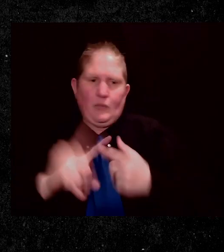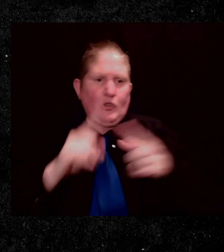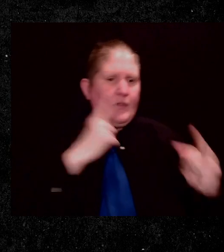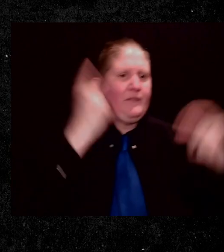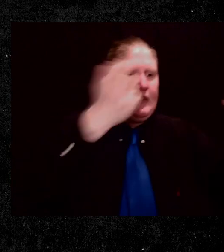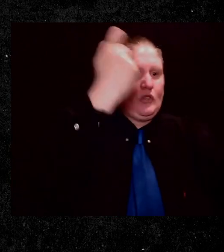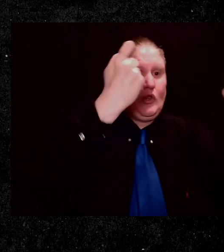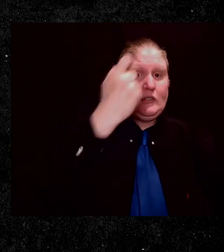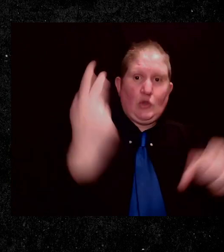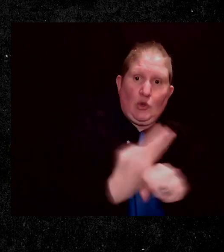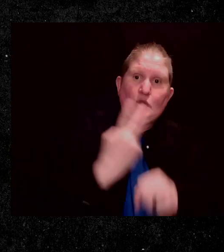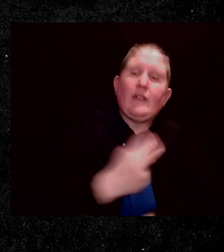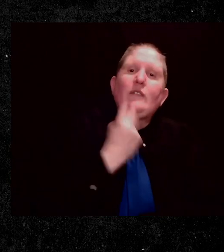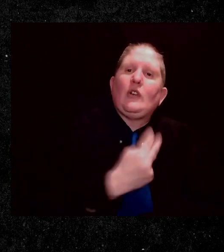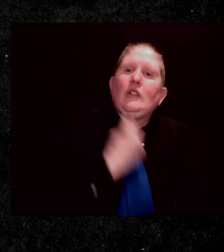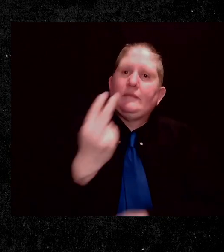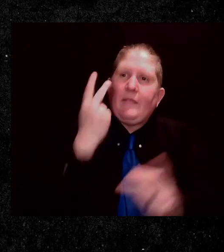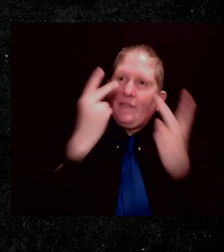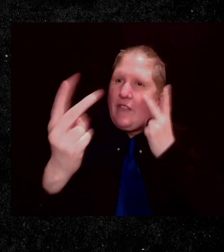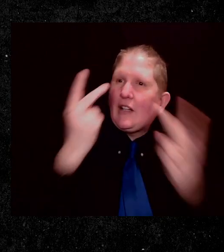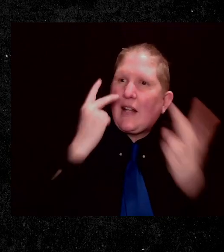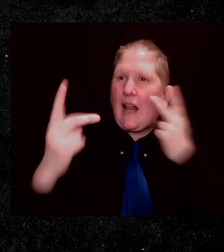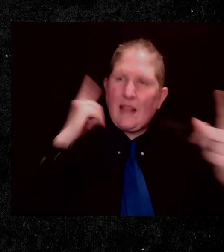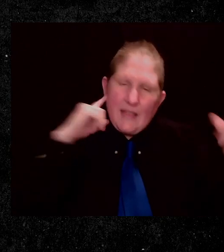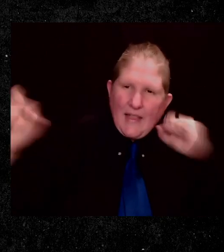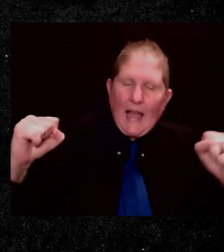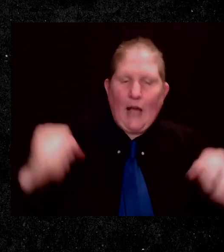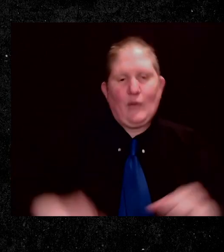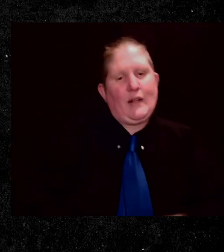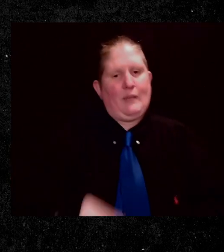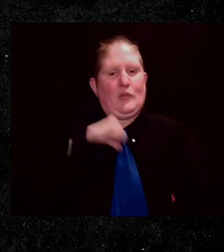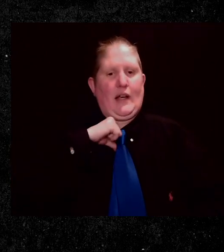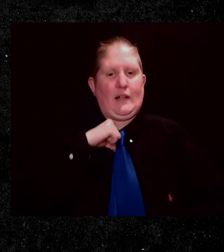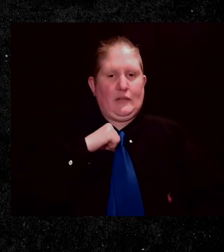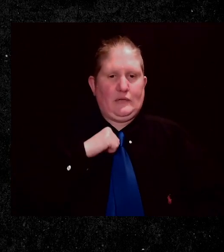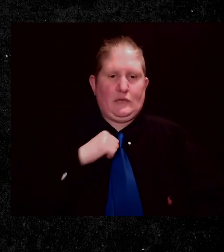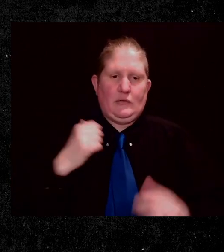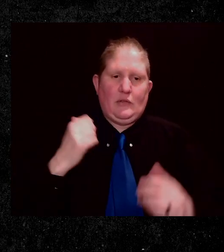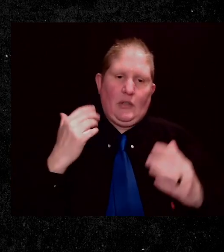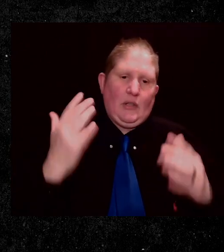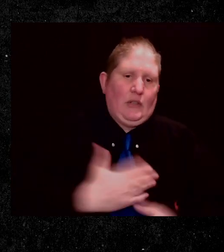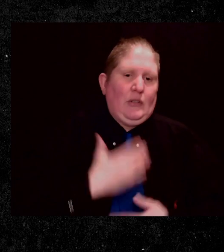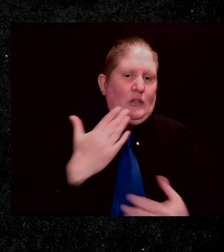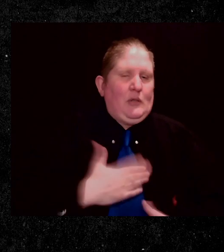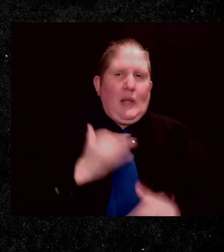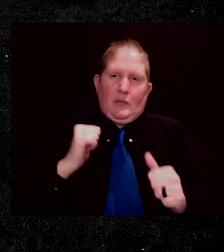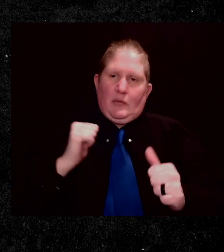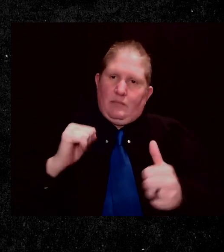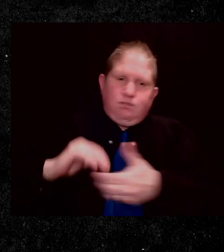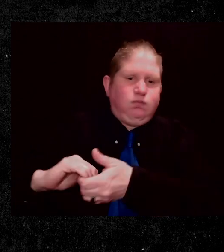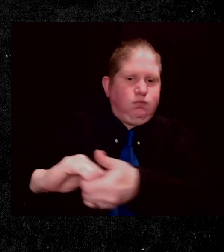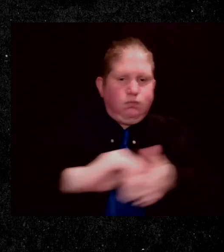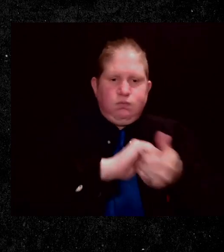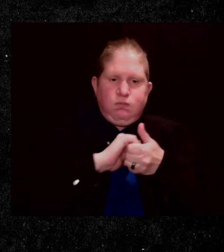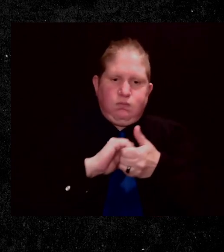a triunfar usando nuestras voces para ser visibles, fuertes y orgullosos, y estamos tan felices